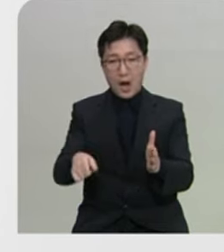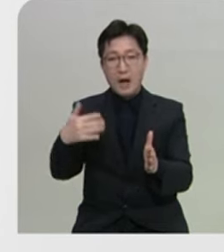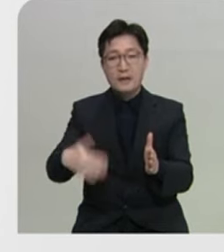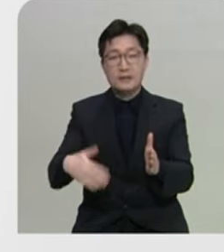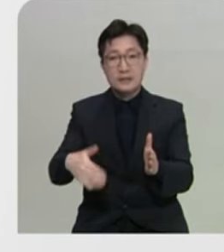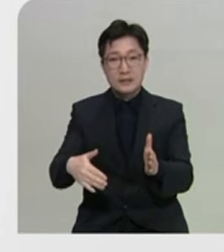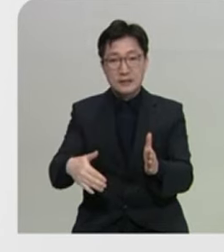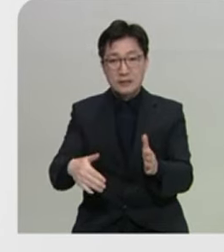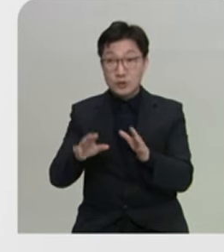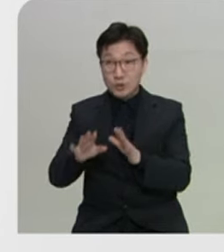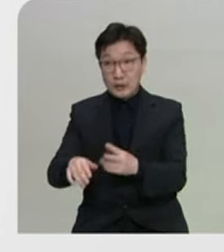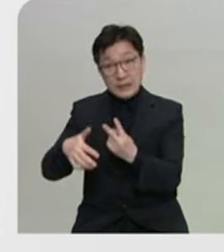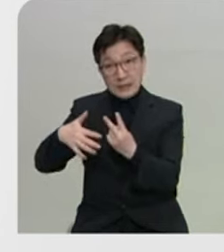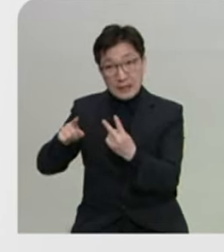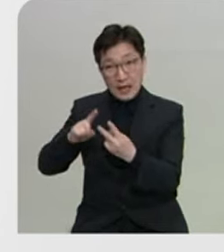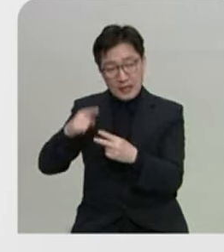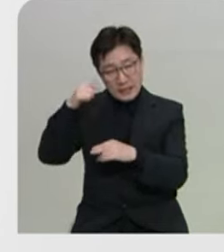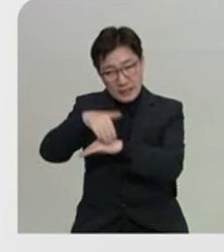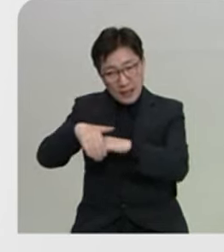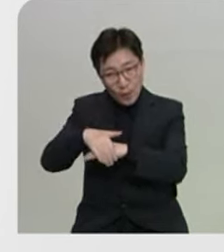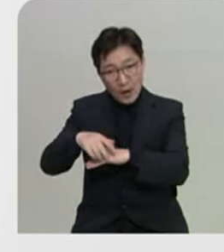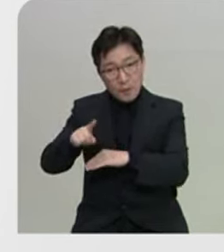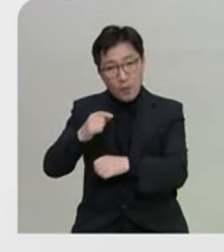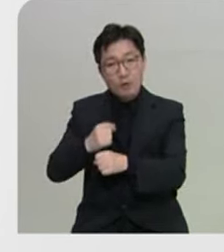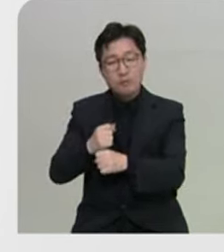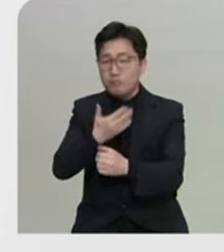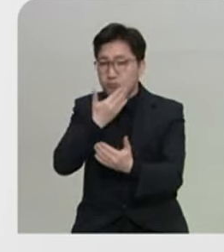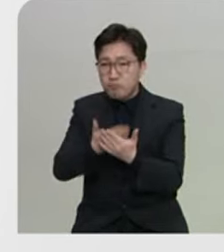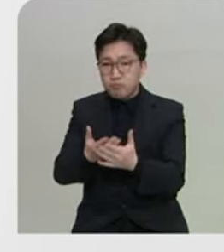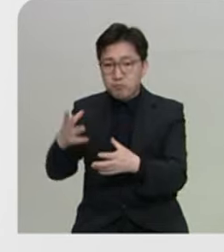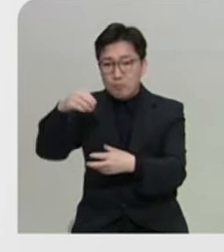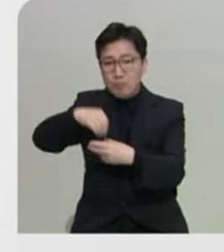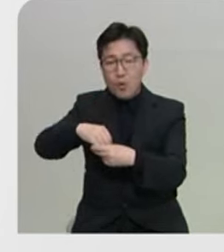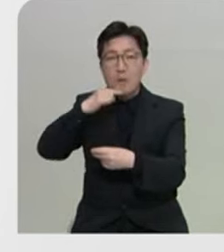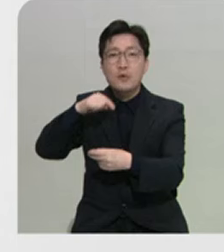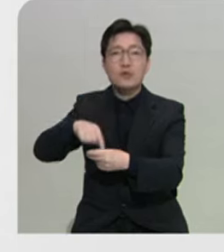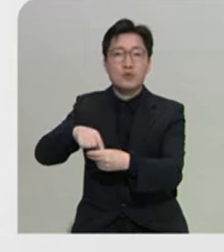그나마 제2차 고속도로건설계획 에 중점사업으로 선정된 경북 성주